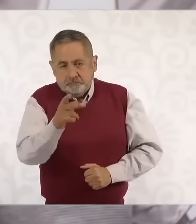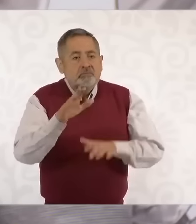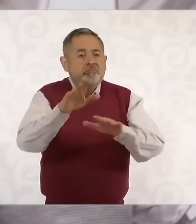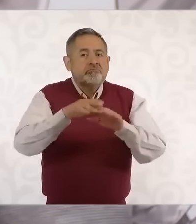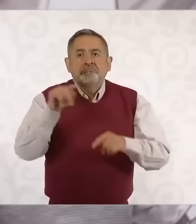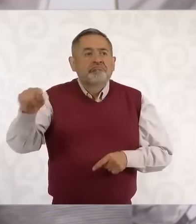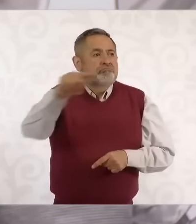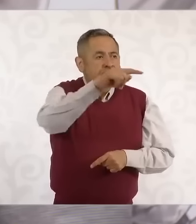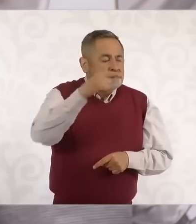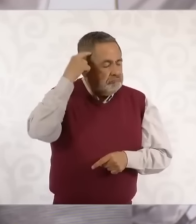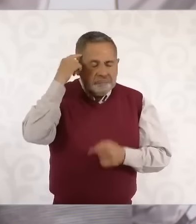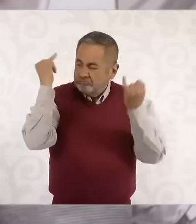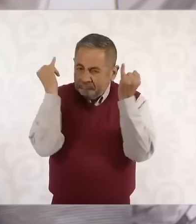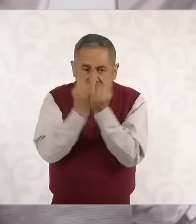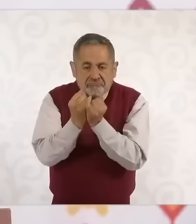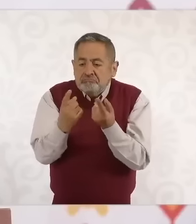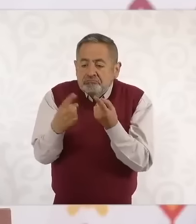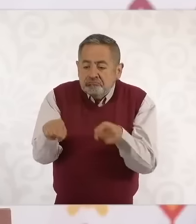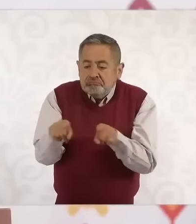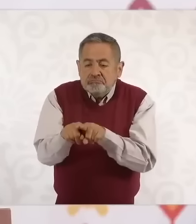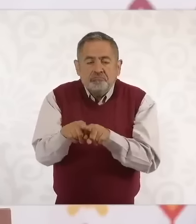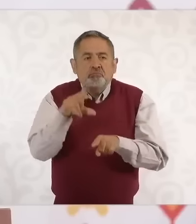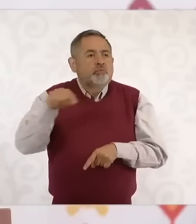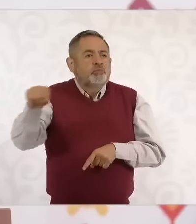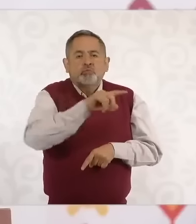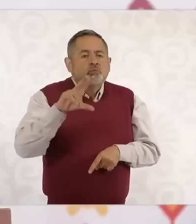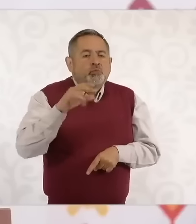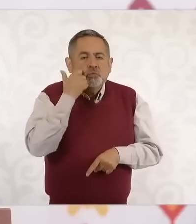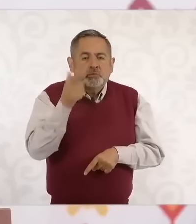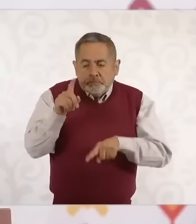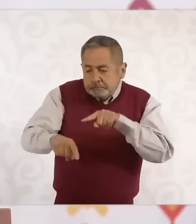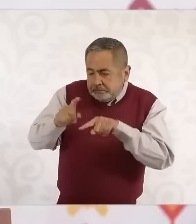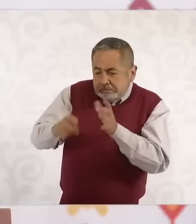Hay un consenso, diría yo, en México respecto a lo que acabo de exponerle en favor del tratado